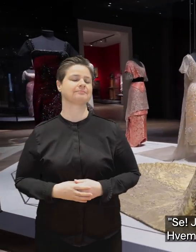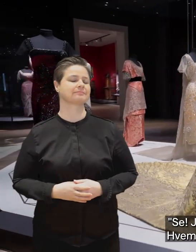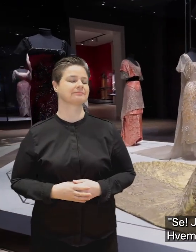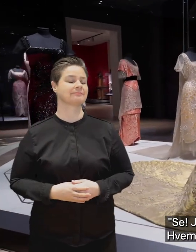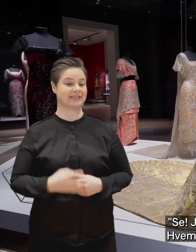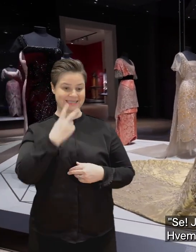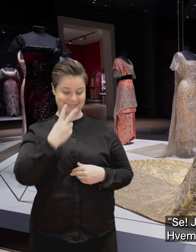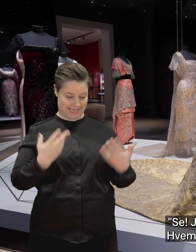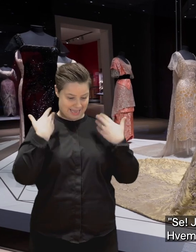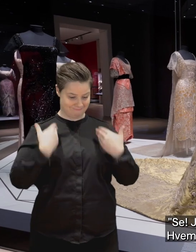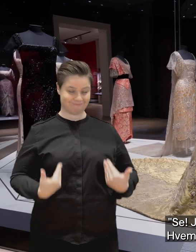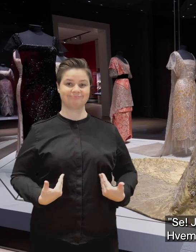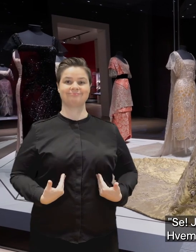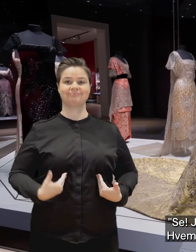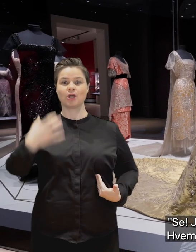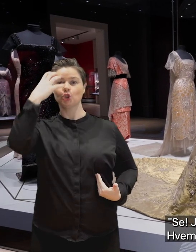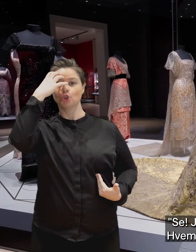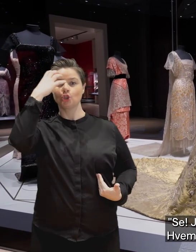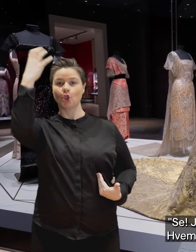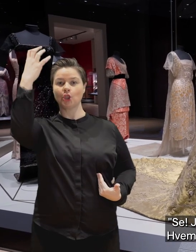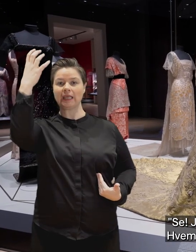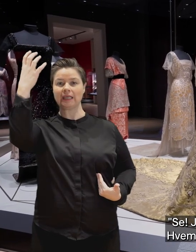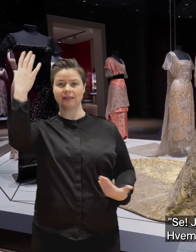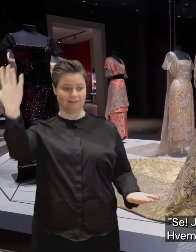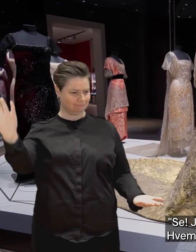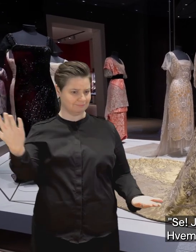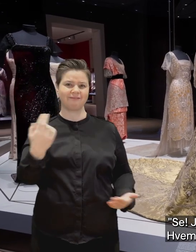"Se! Jeg er en dronning! Hvem hadde trodd det?"